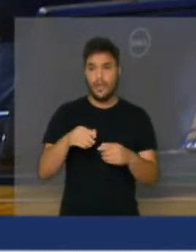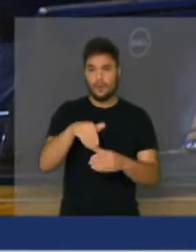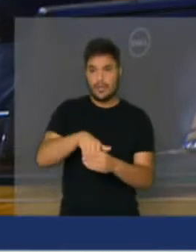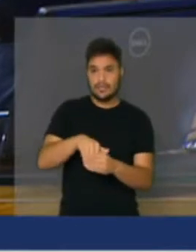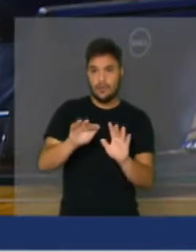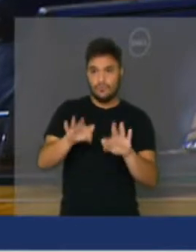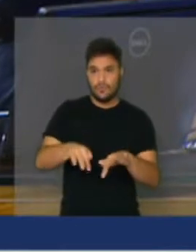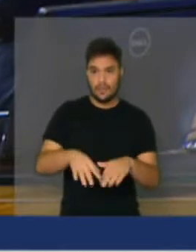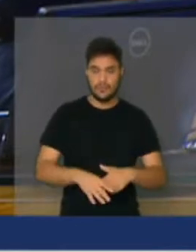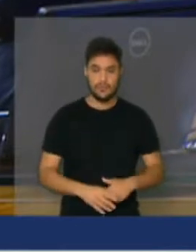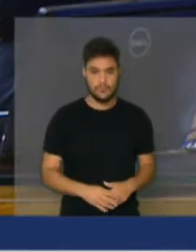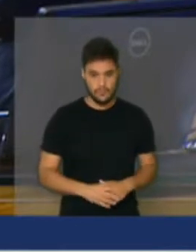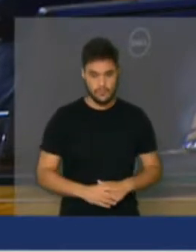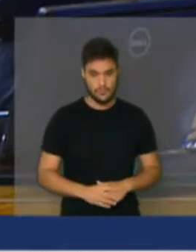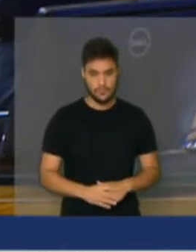VOTAÇÃO. 456 VOTOS SIM, 3